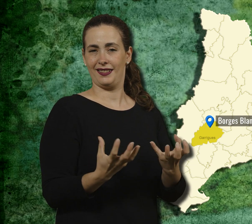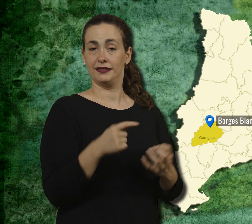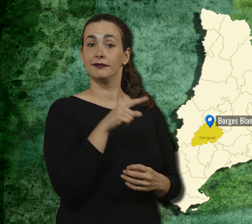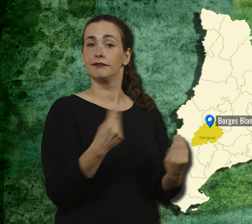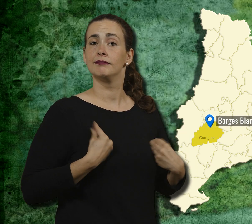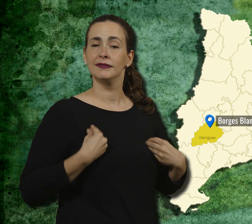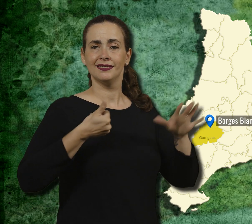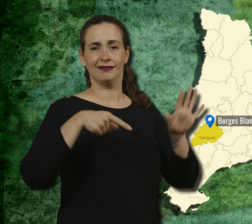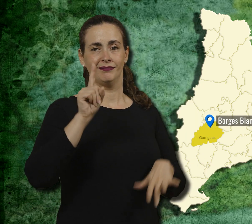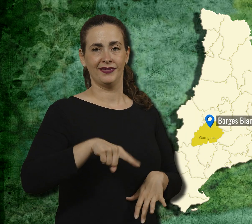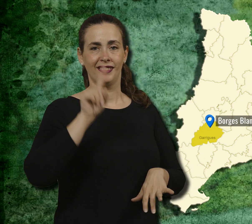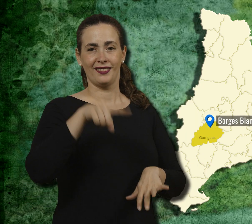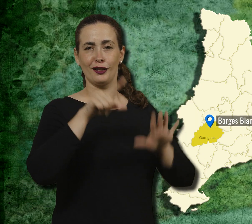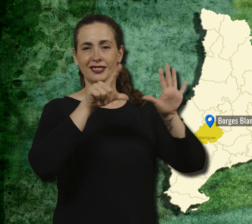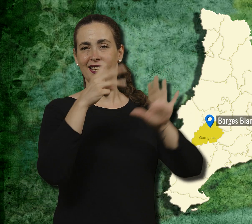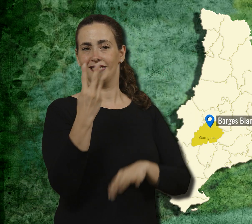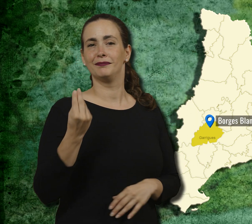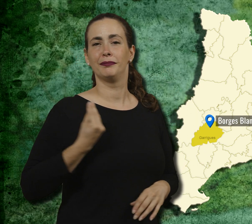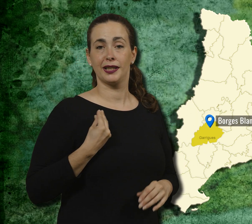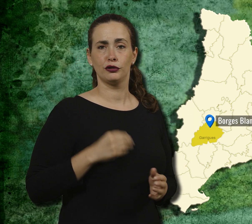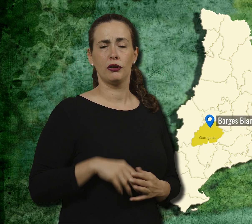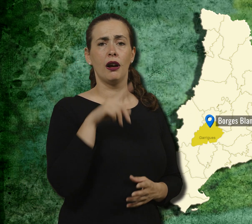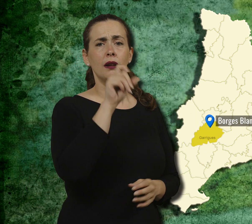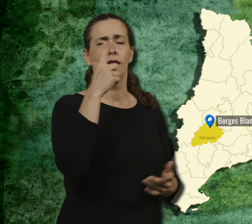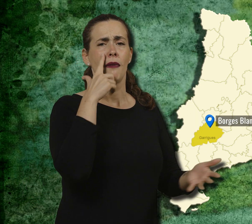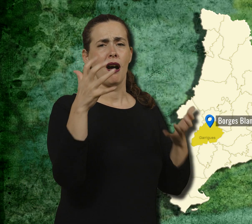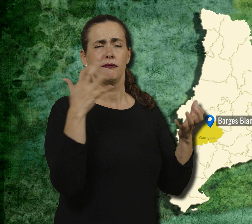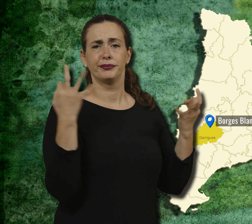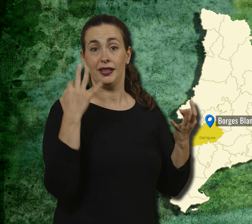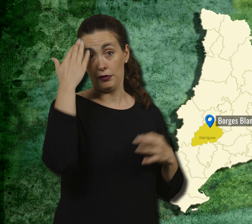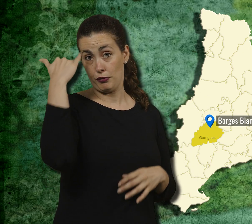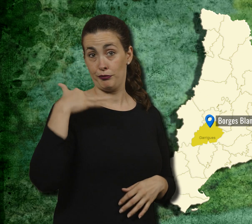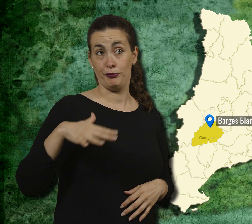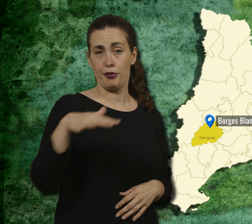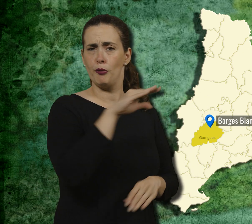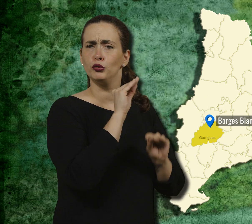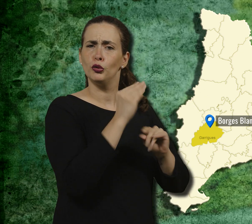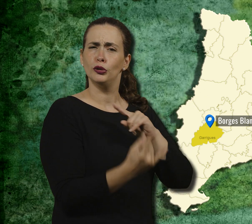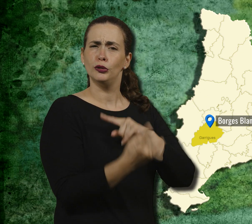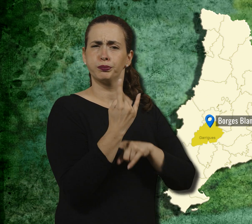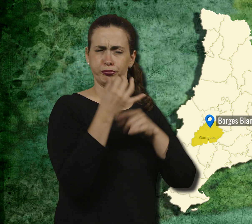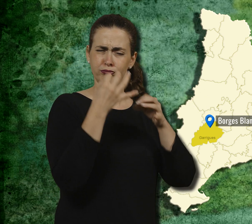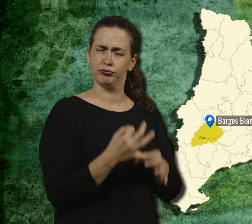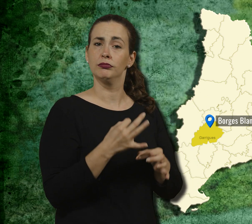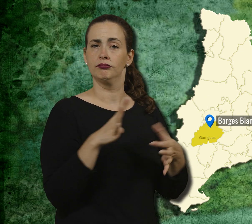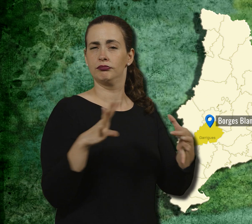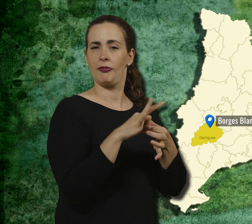Població: 6.173 habitants. Destacat: L’origen de les Borges Blanques té relació